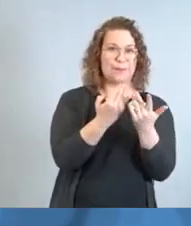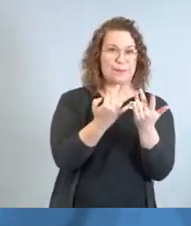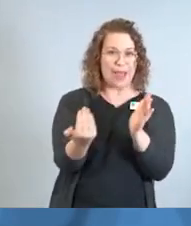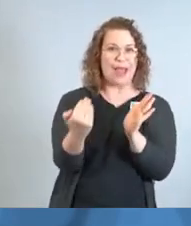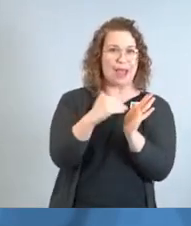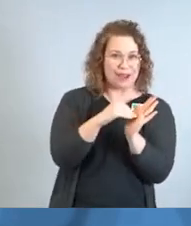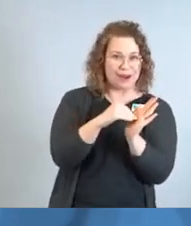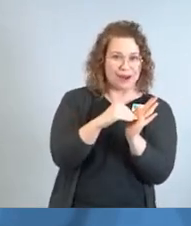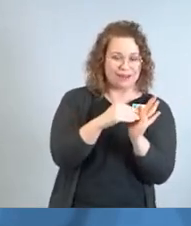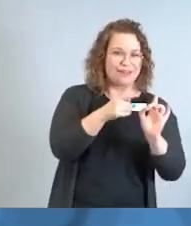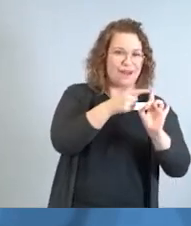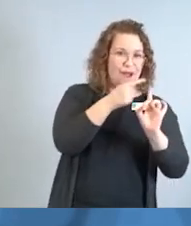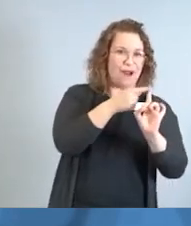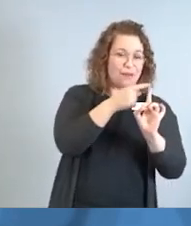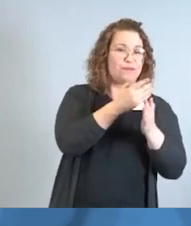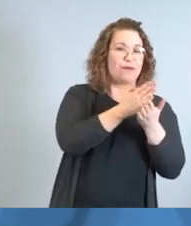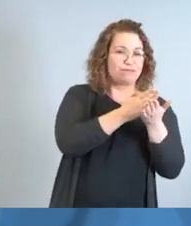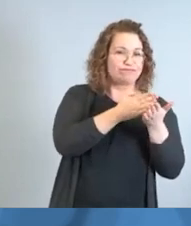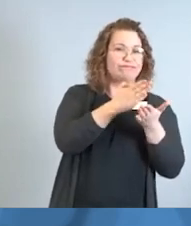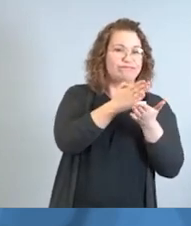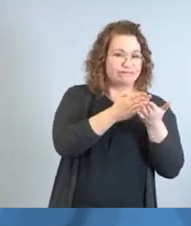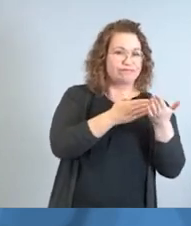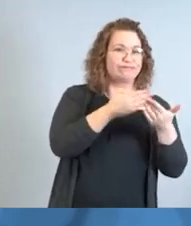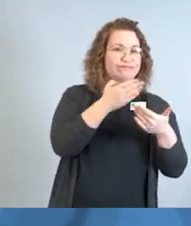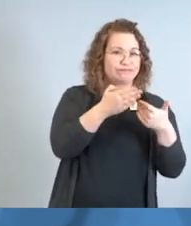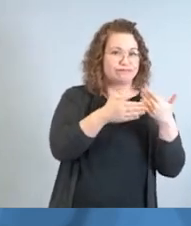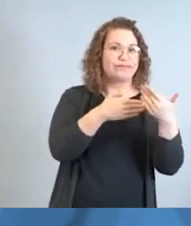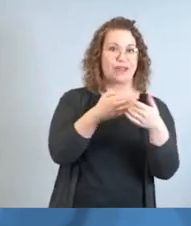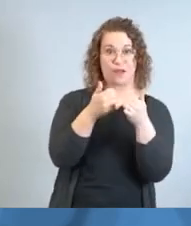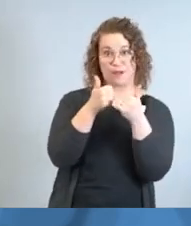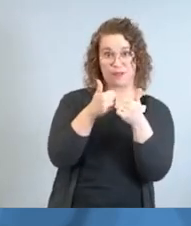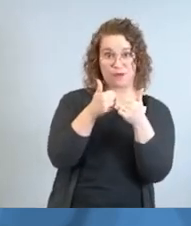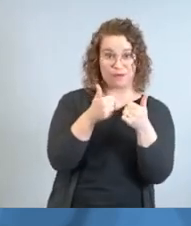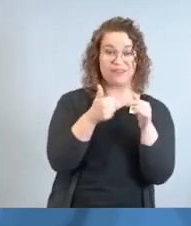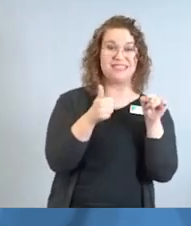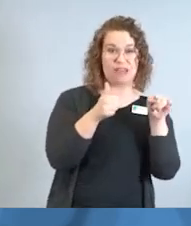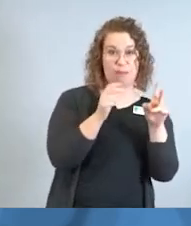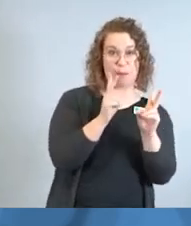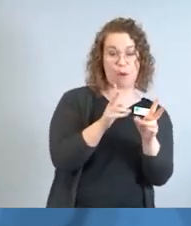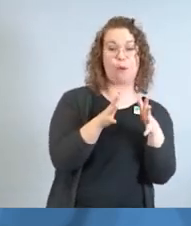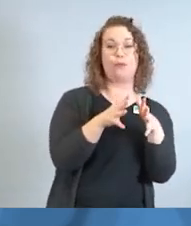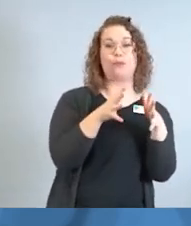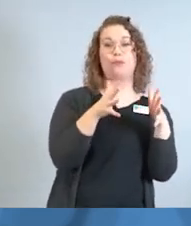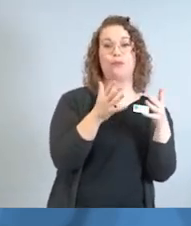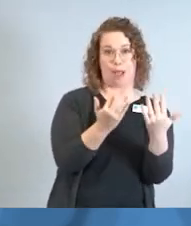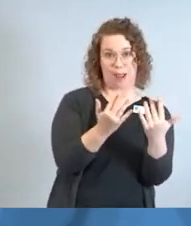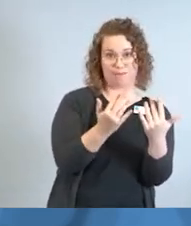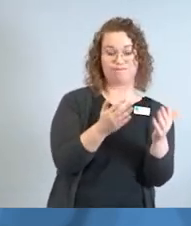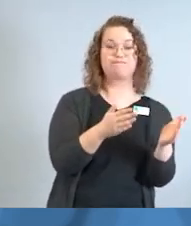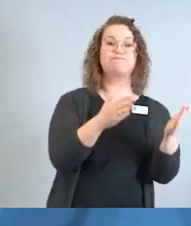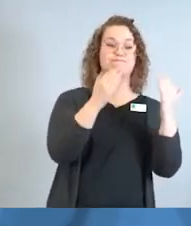Nyt toivottavasti tulee enemmän rokoteannoksia myös Modernalta. Astra Zeneca aloitettiin viimeisenä.